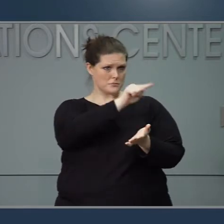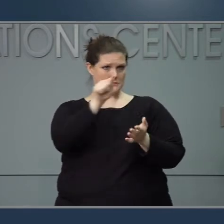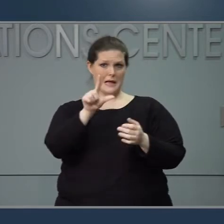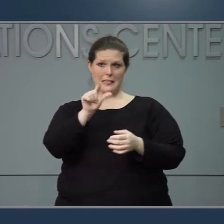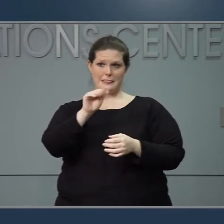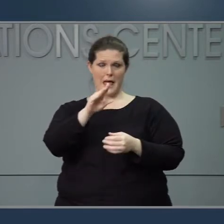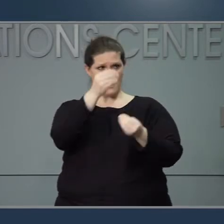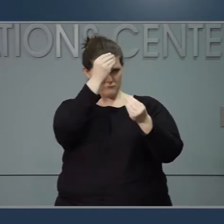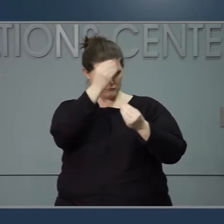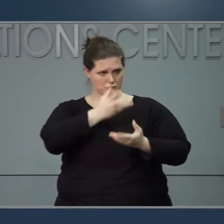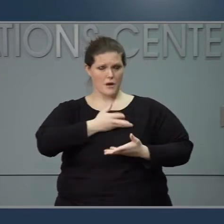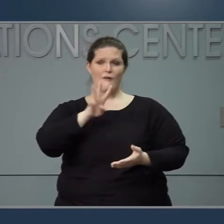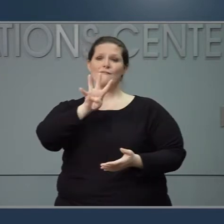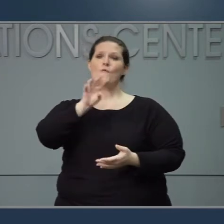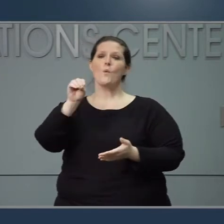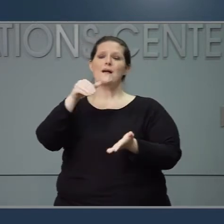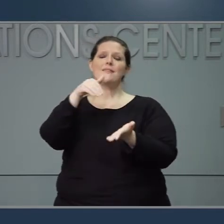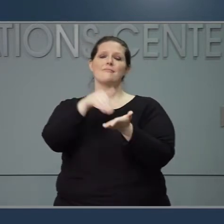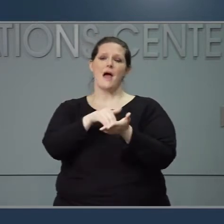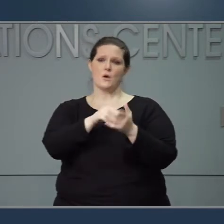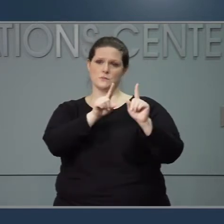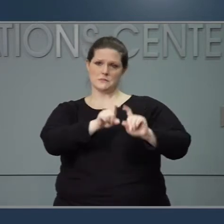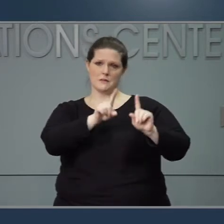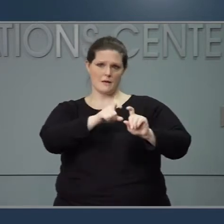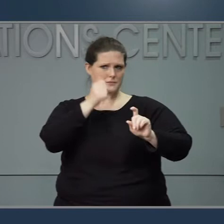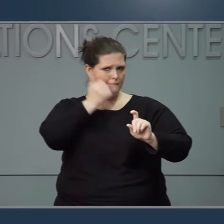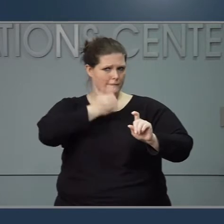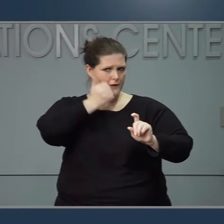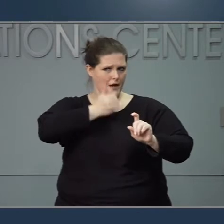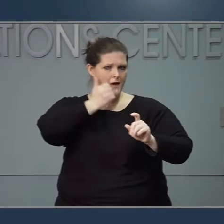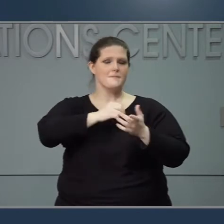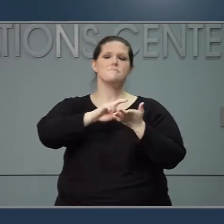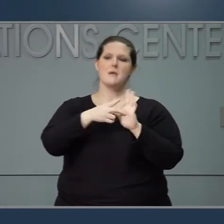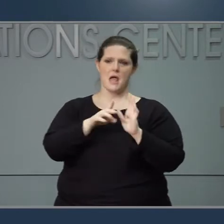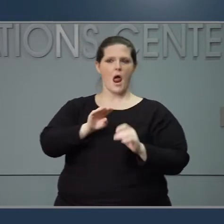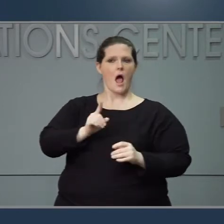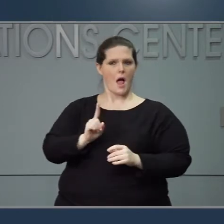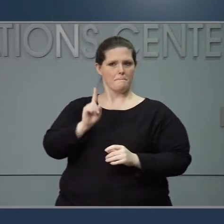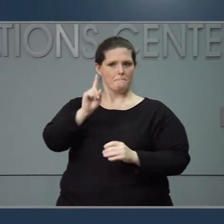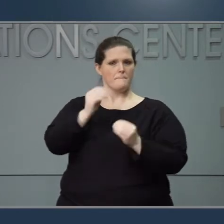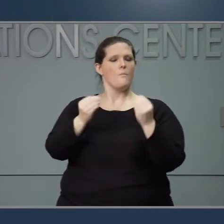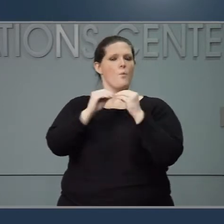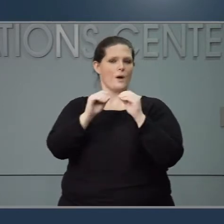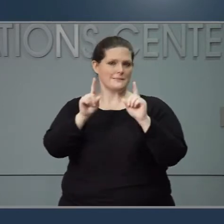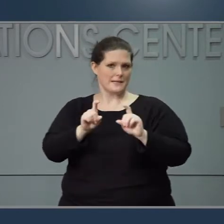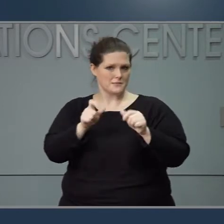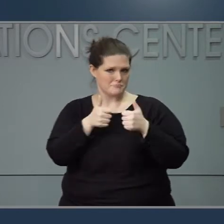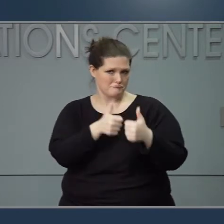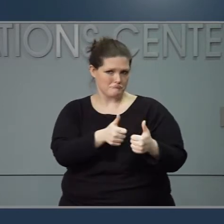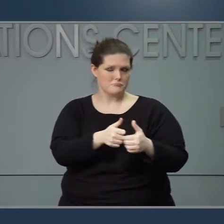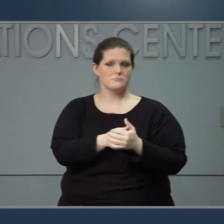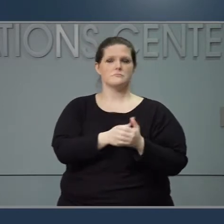DEL VIRUS, LOS PROBLEMAS SIGUIENTES ECONÓMICOS Y